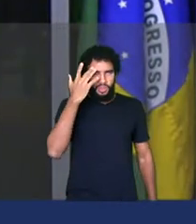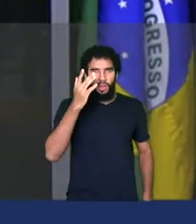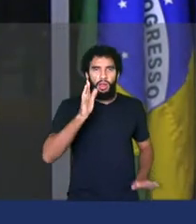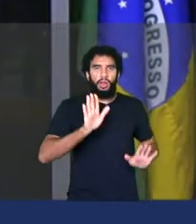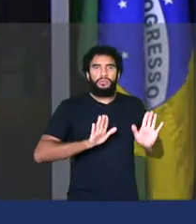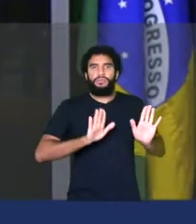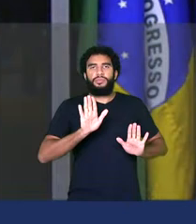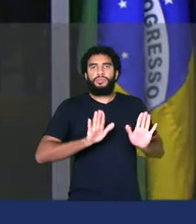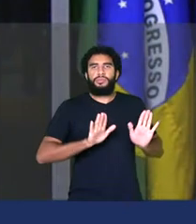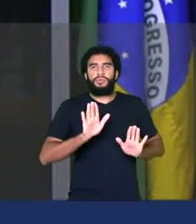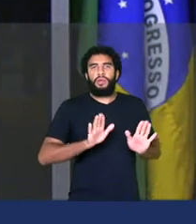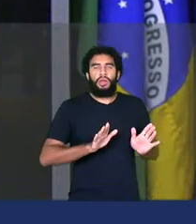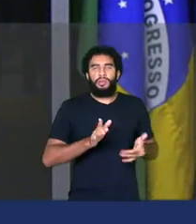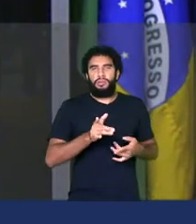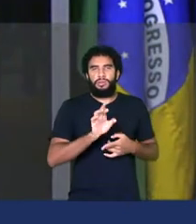CANDIDATA A DEPUTADA ESTADUAL? ISO É HORROROSO,